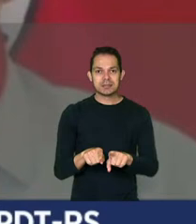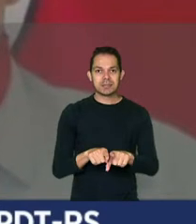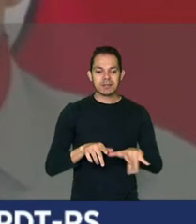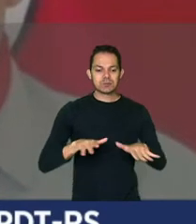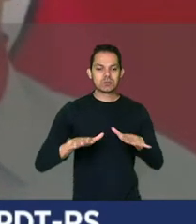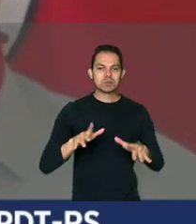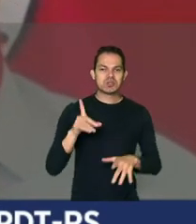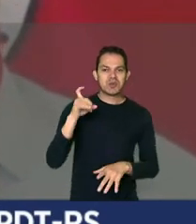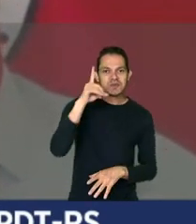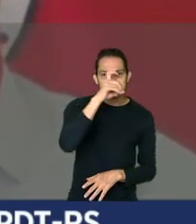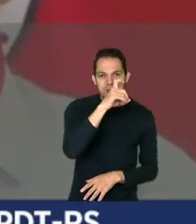LOCOMOÇÃO E O QUE É PIOR, PRESIDENTE, É IMPORTANTE QUE